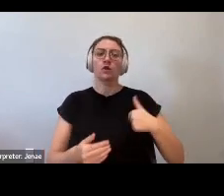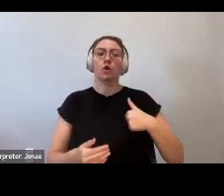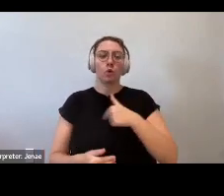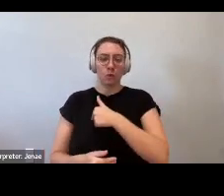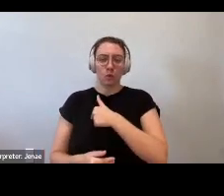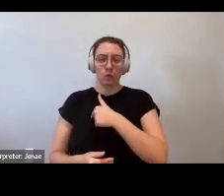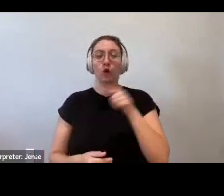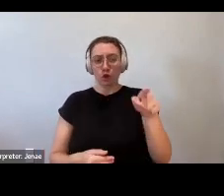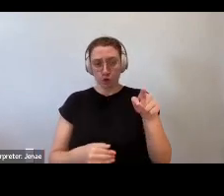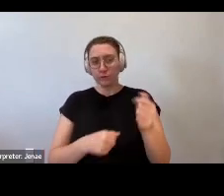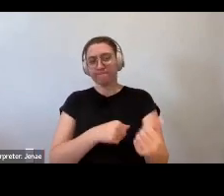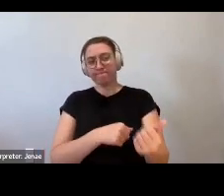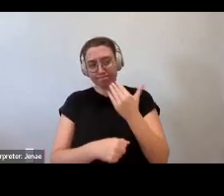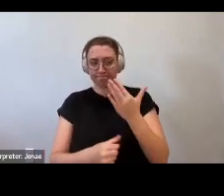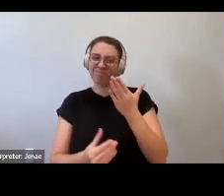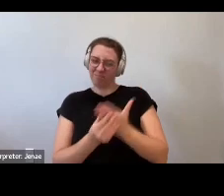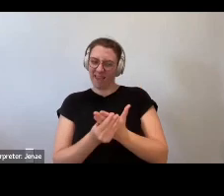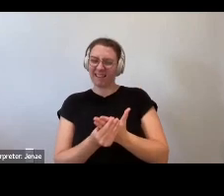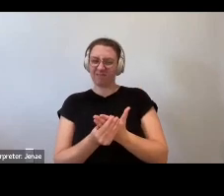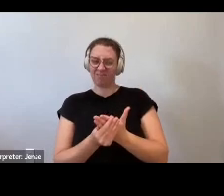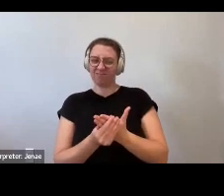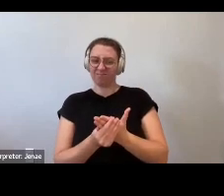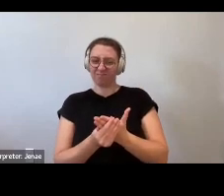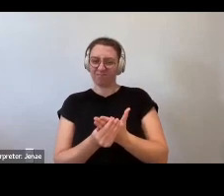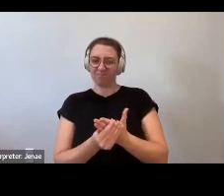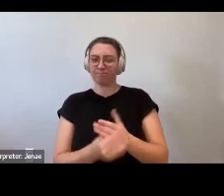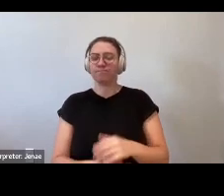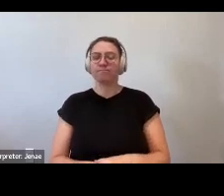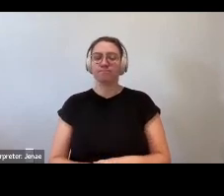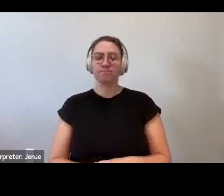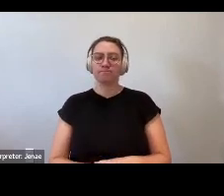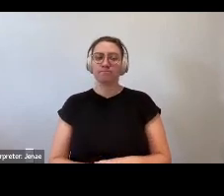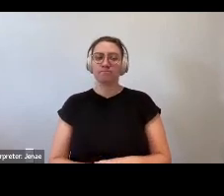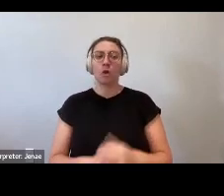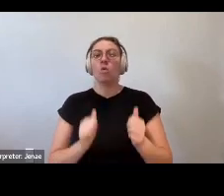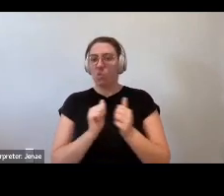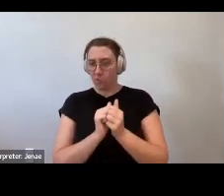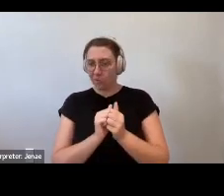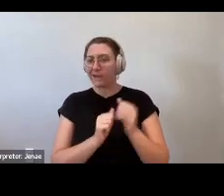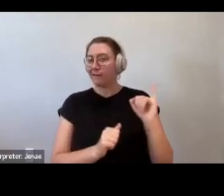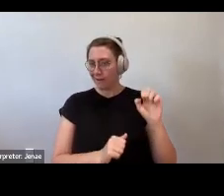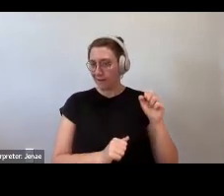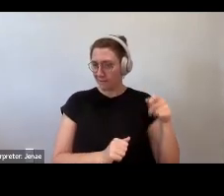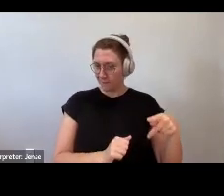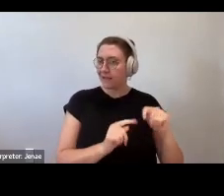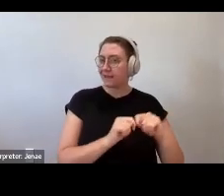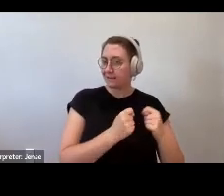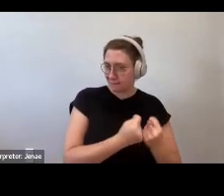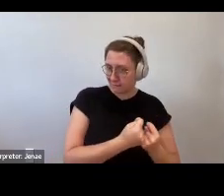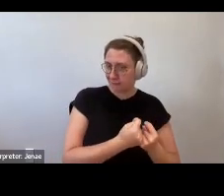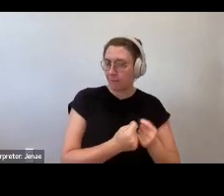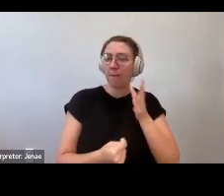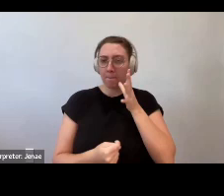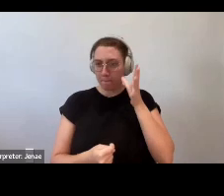usted presenta un paquete junto con su equipo de IEP. Los padres y el equipo de IEP trabajan juntos para preparar